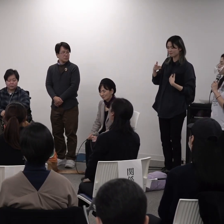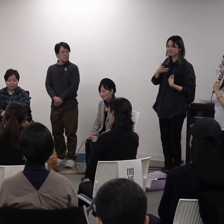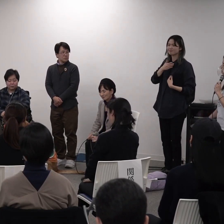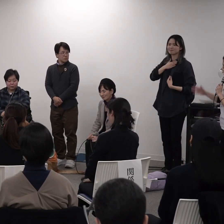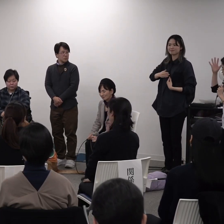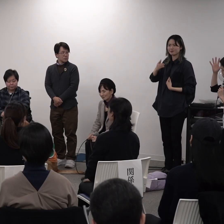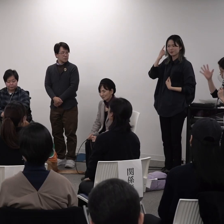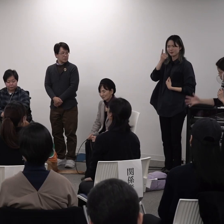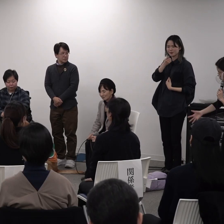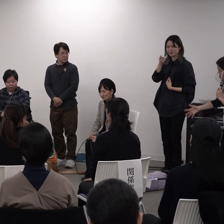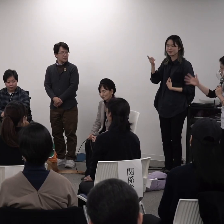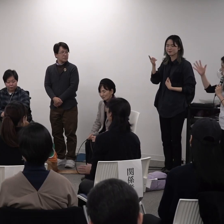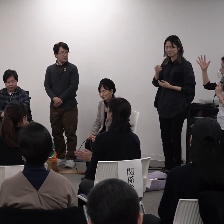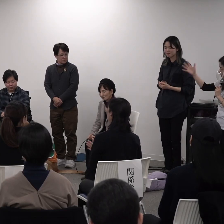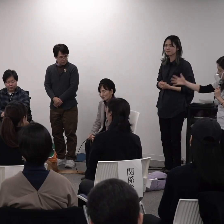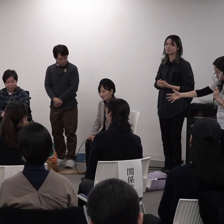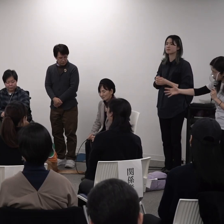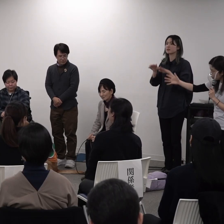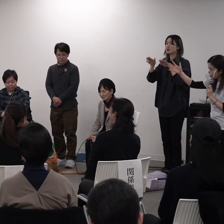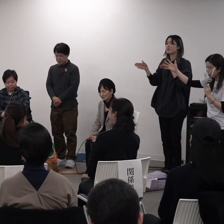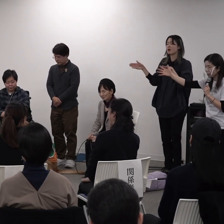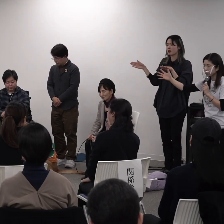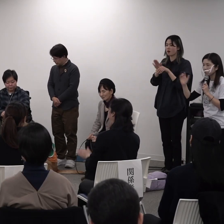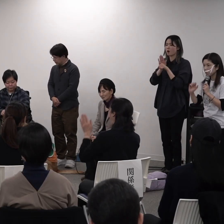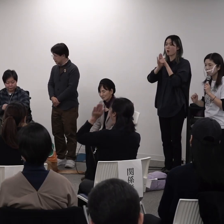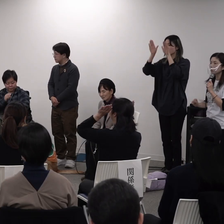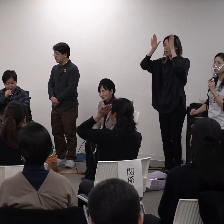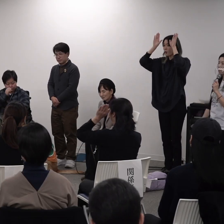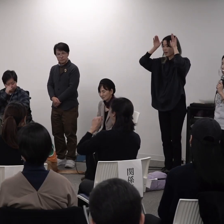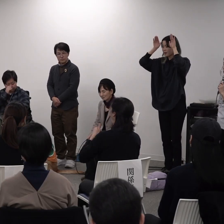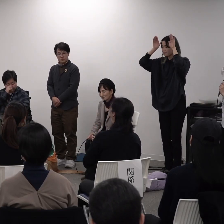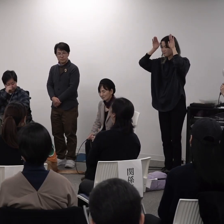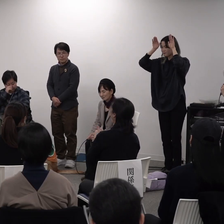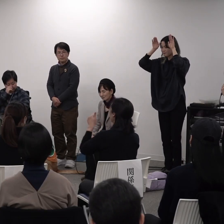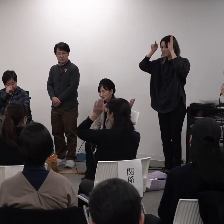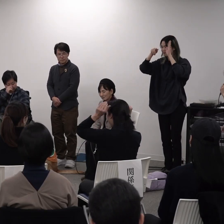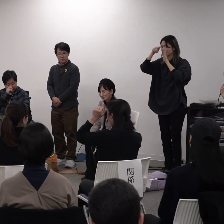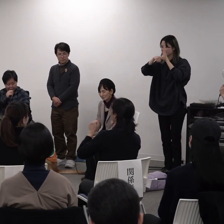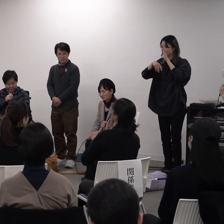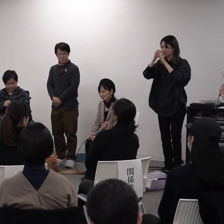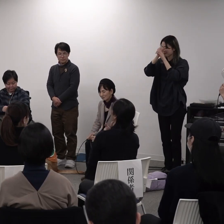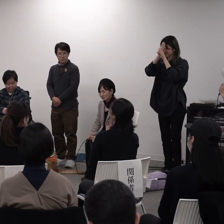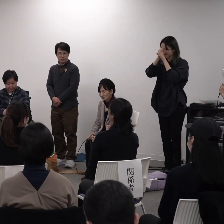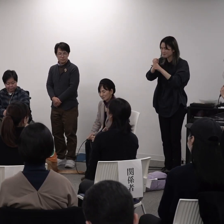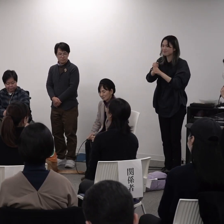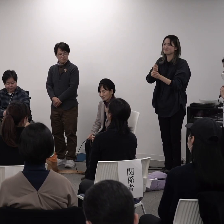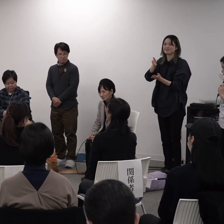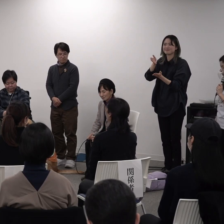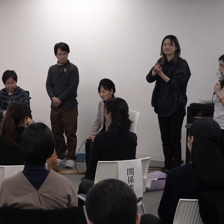ここからはちょっと補助犬にクローズアップして補助犬のご紹介をしていきたいと思います